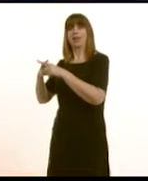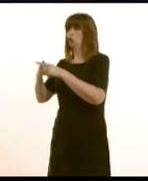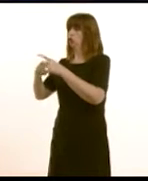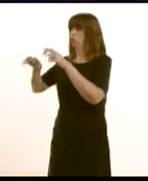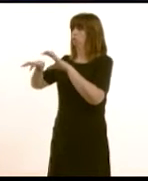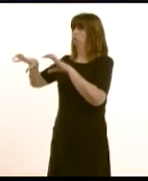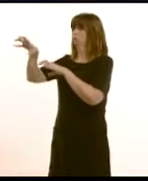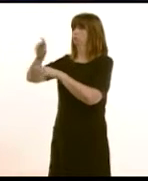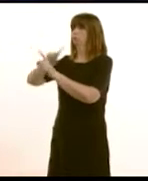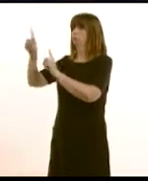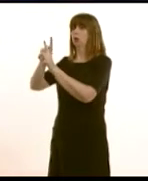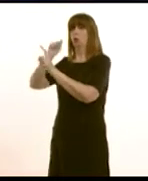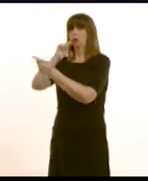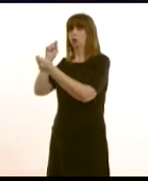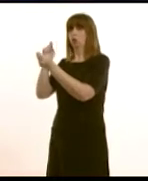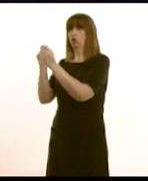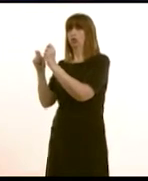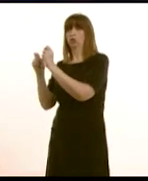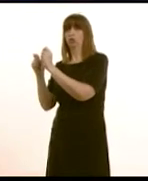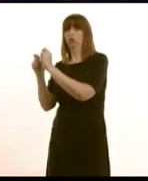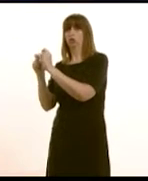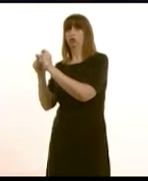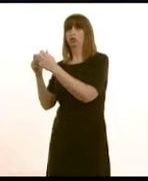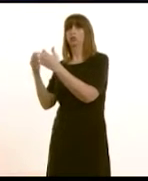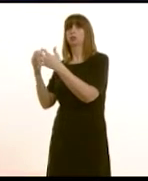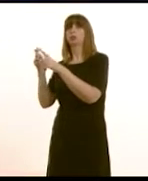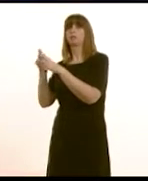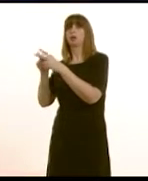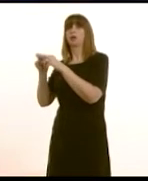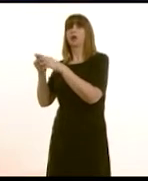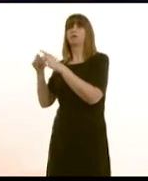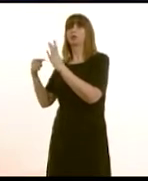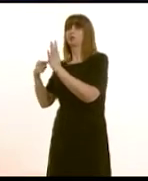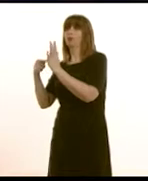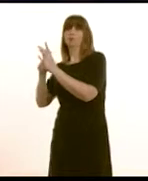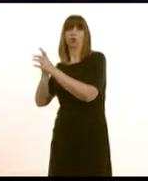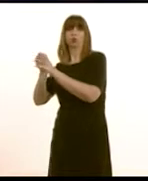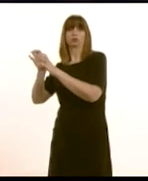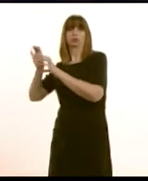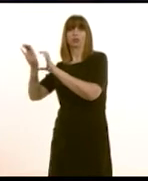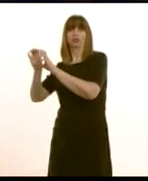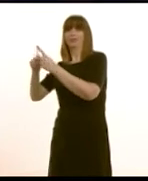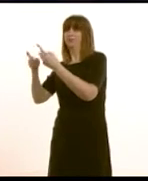will be remapped into other Department for Transport franchises and we will consult on